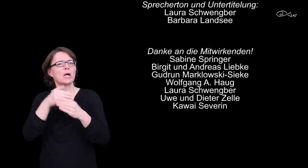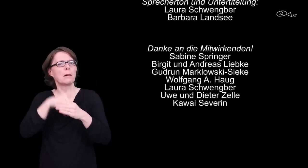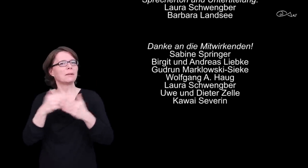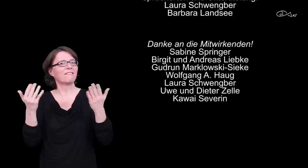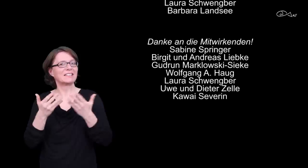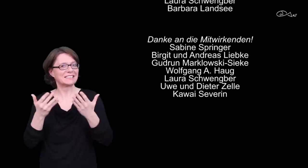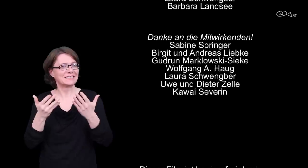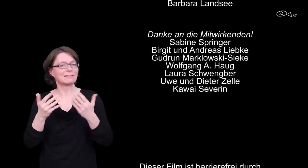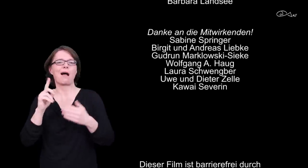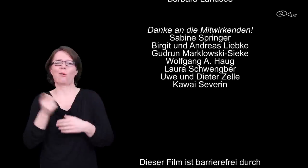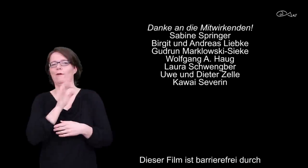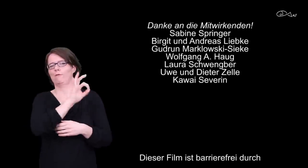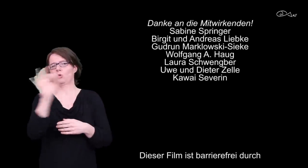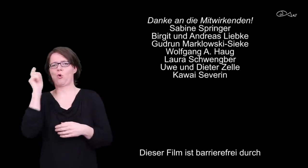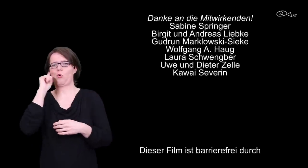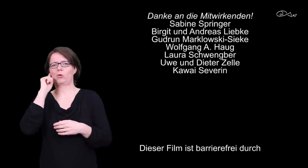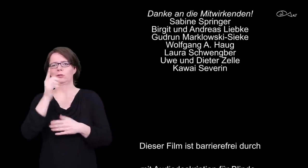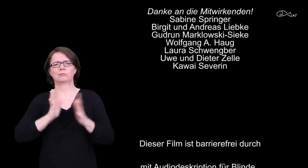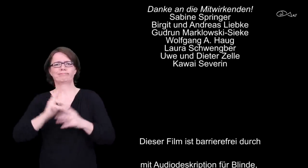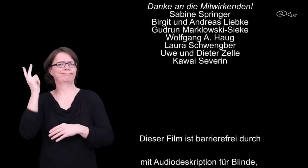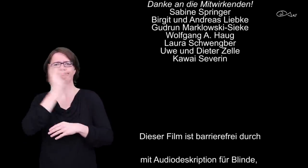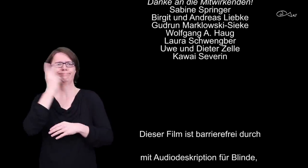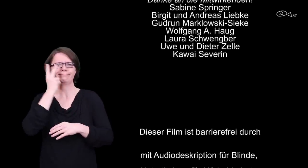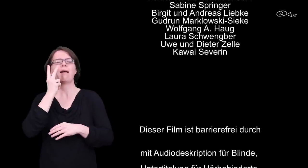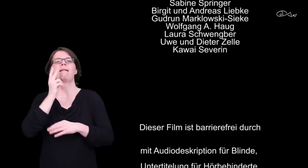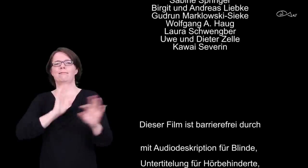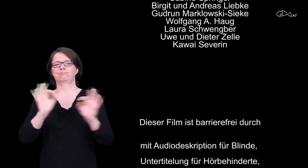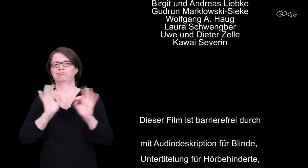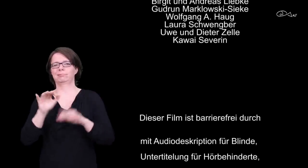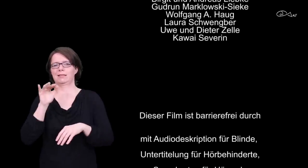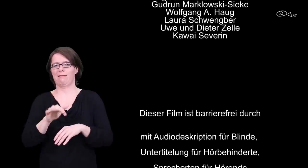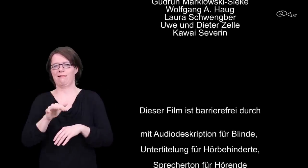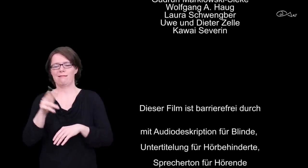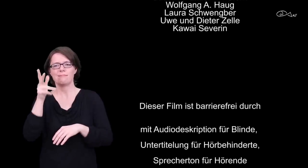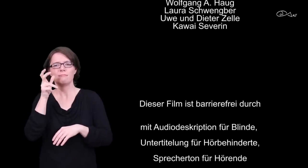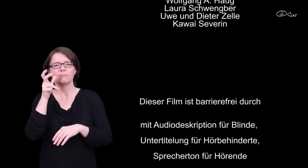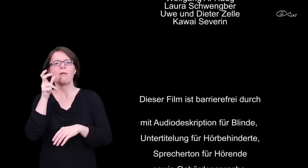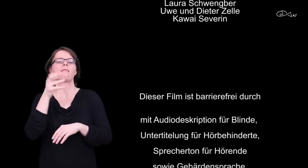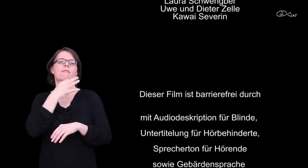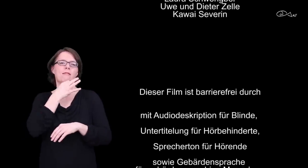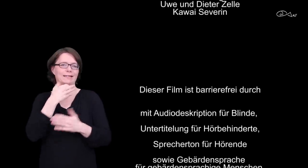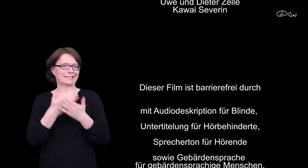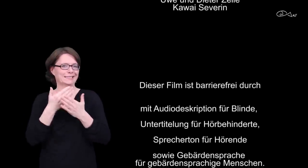Dieser Film ist mit einer Audiodeskription für Blinde und mit einem Sprecherton für Hörende verfügbar, damit auch diese den Inhalt verstehen können.